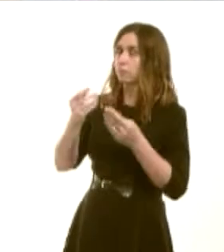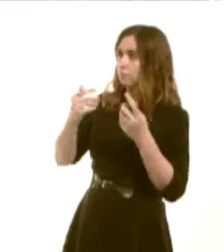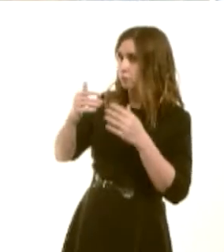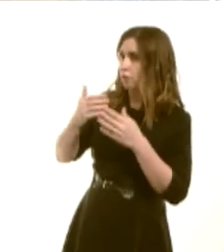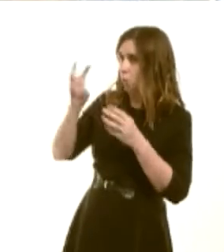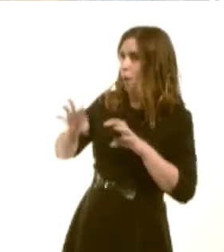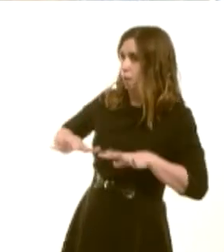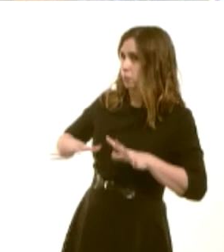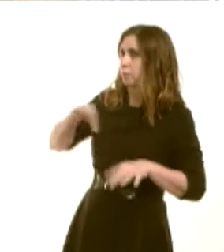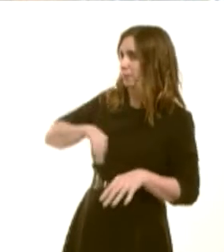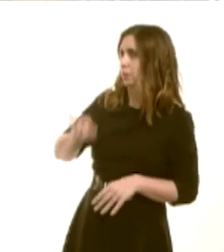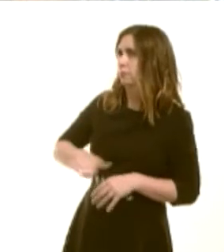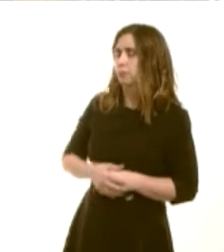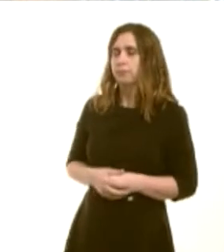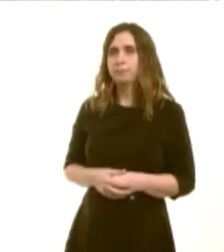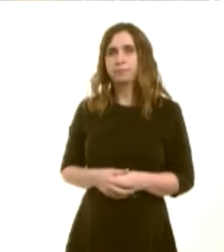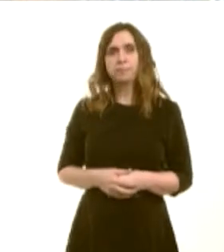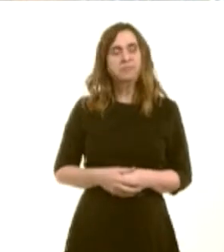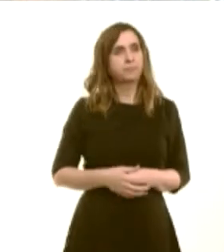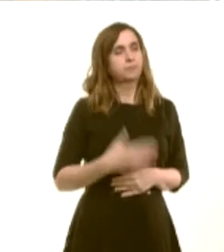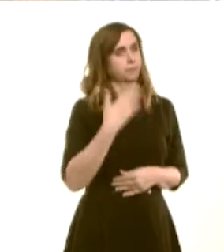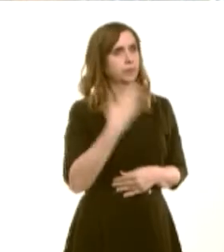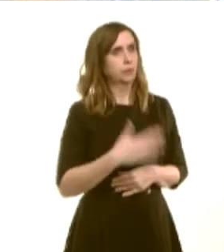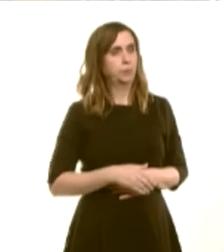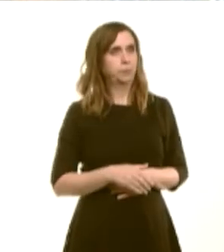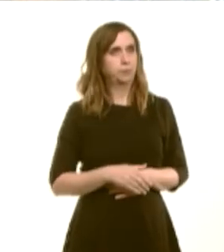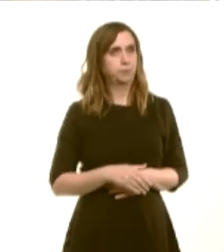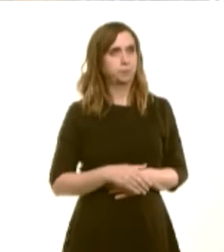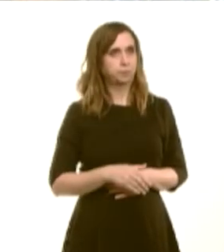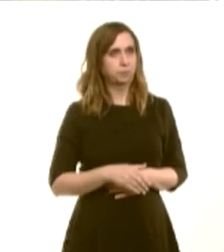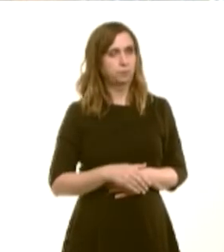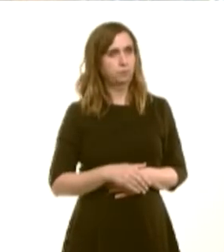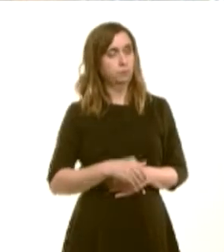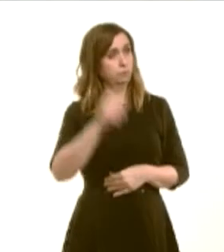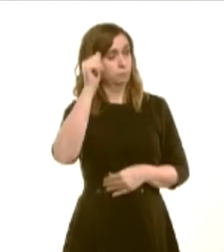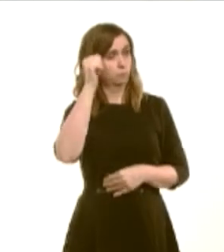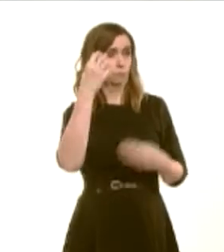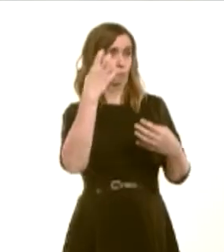Nick Ramsay: Thank you, First Minister. As you will be aware, four of the proposed new